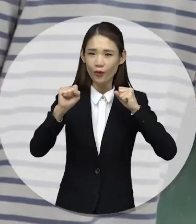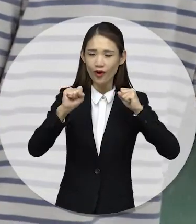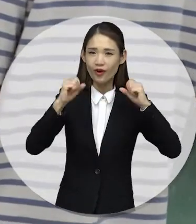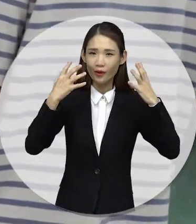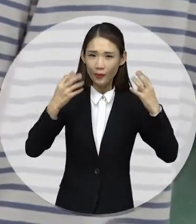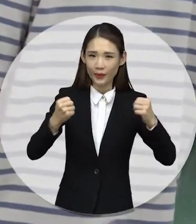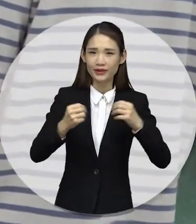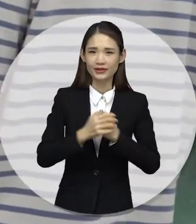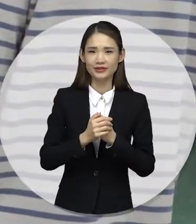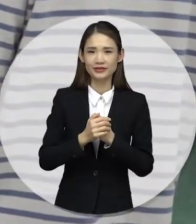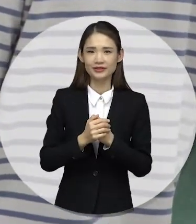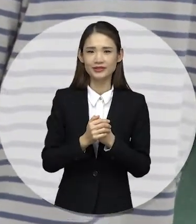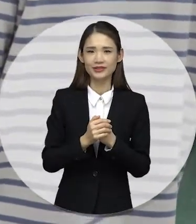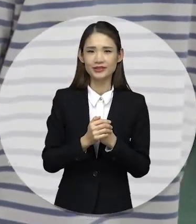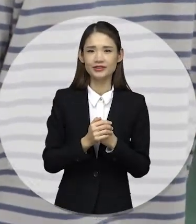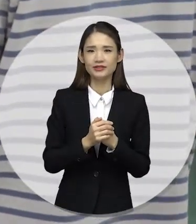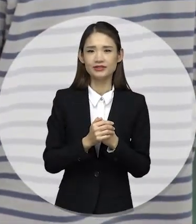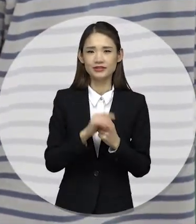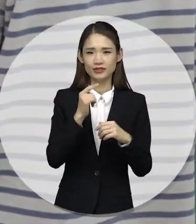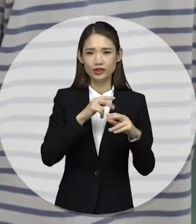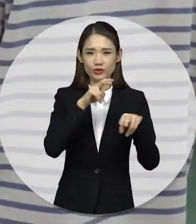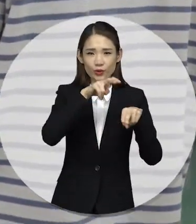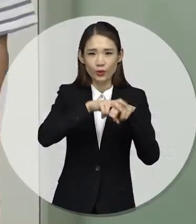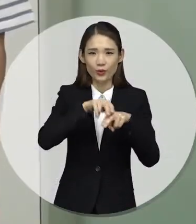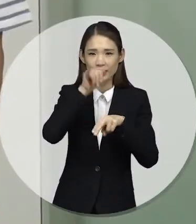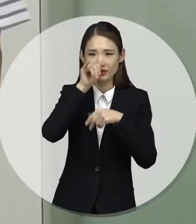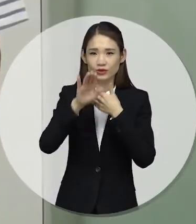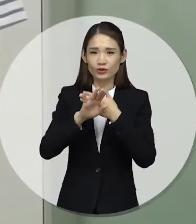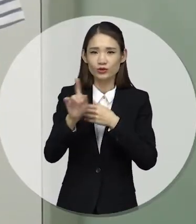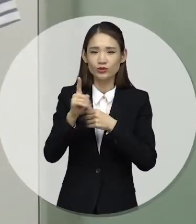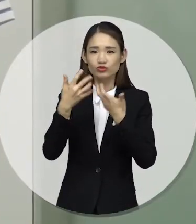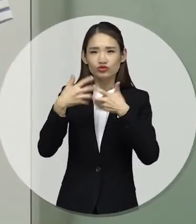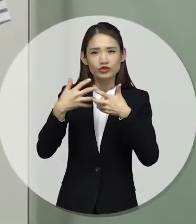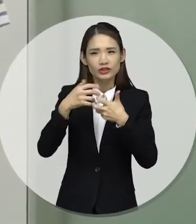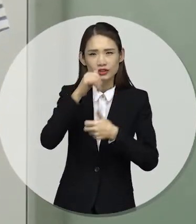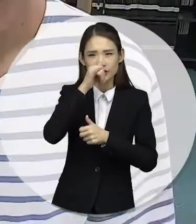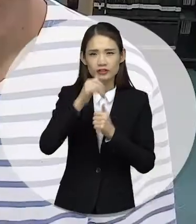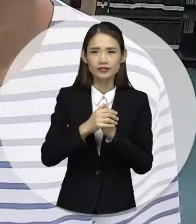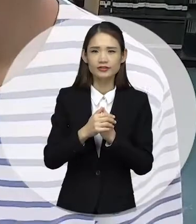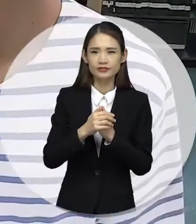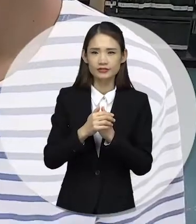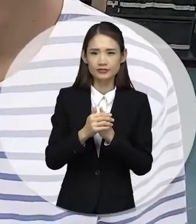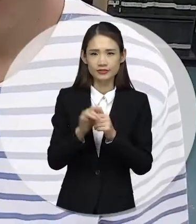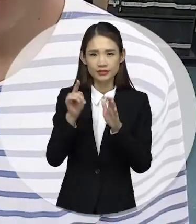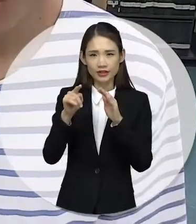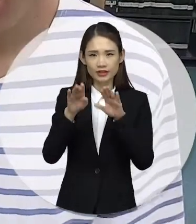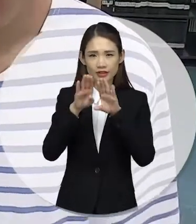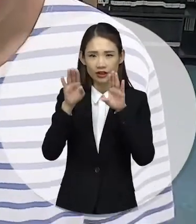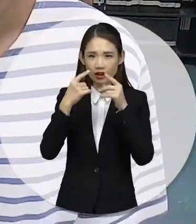김소희 : 응, 안에 소파도 있고, 의자도 있고, 또 무슨 기계 같은 게 있는데 오빠가 가서 한번 봐줘라.